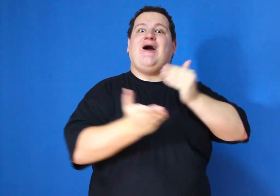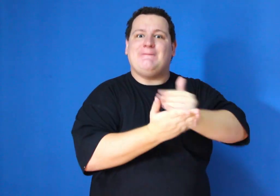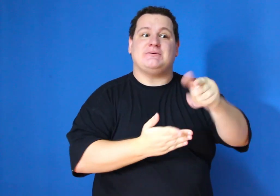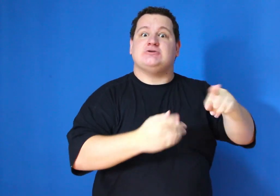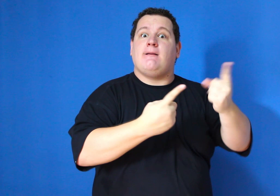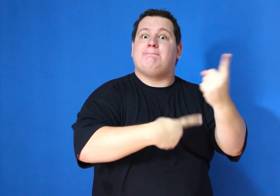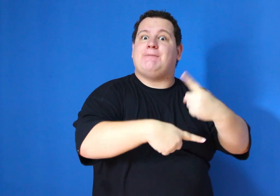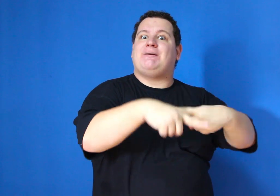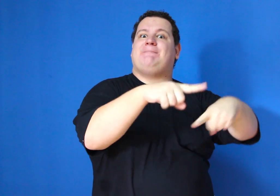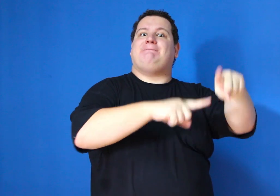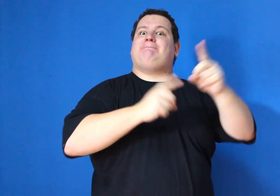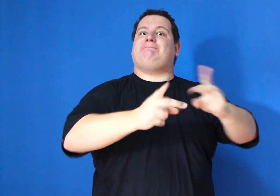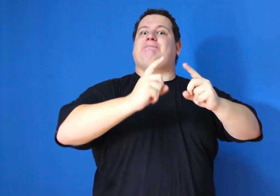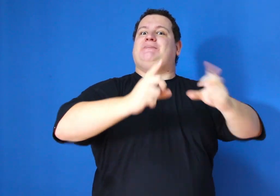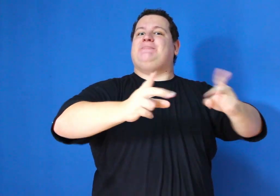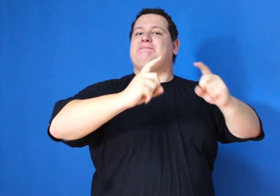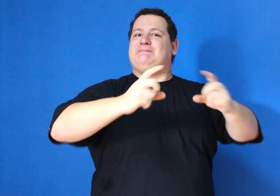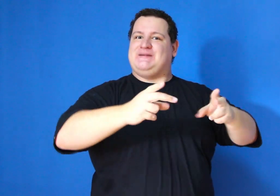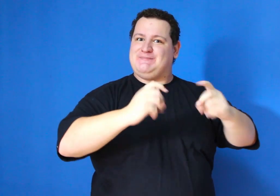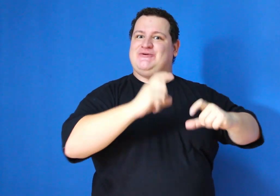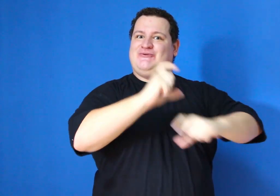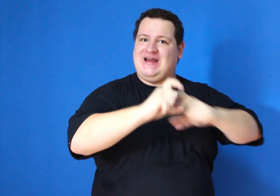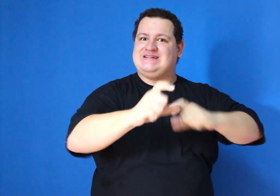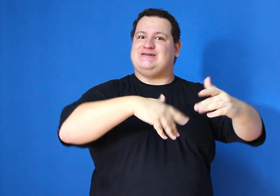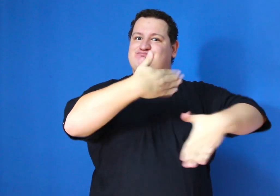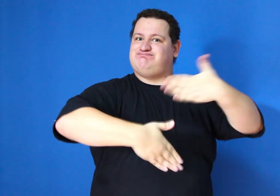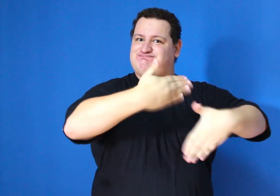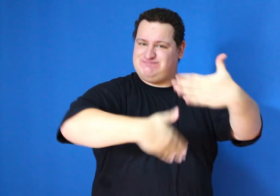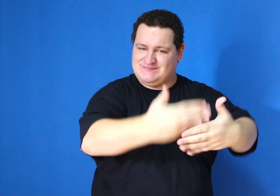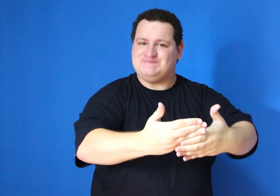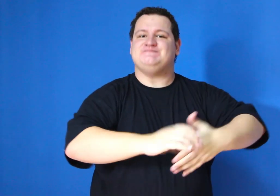As vendas da Marvel foram muito bem.